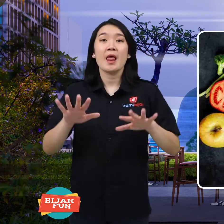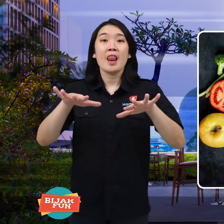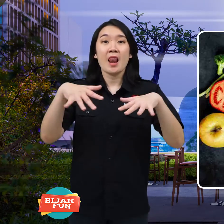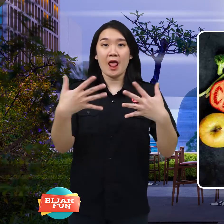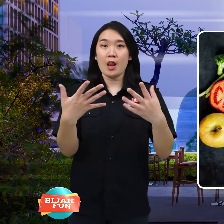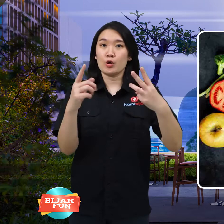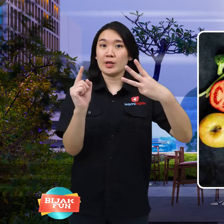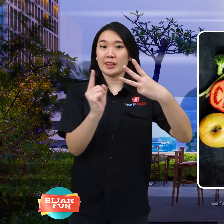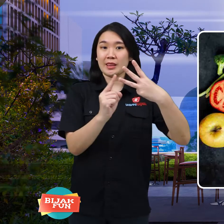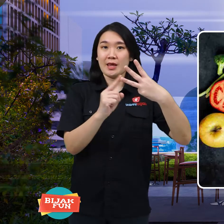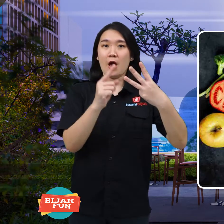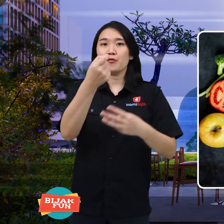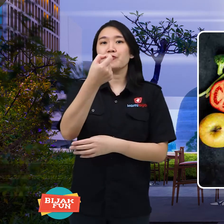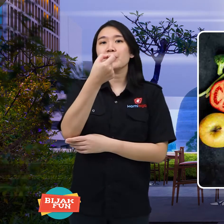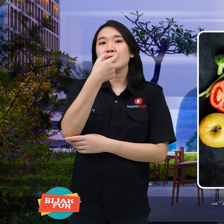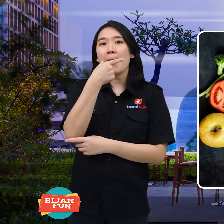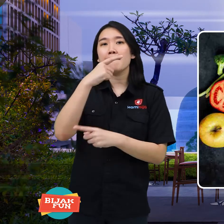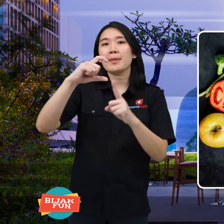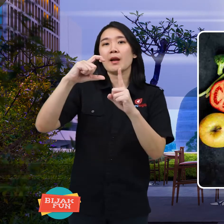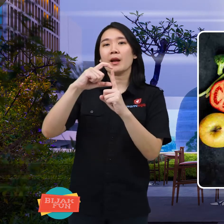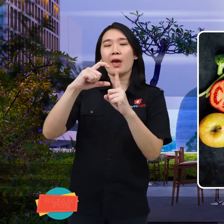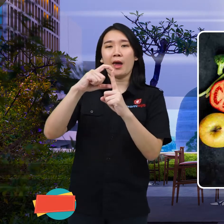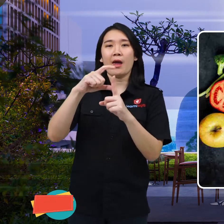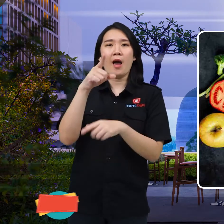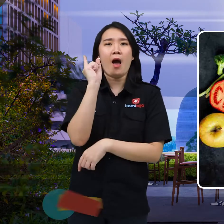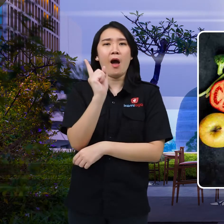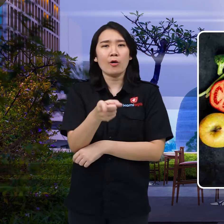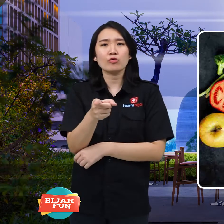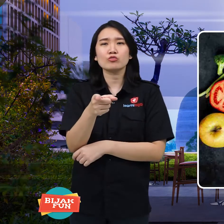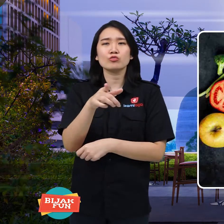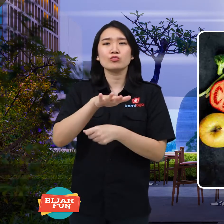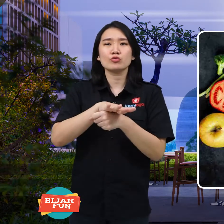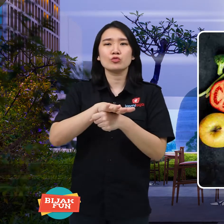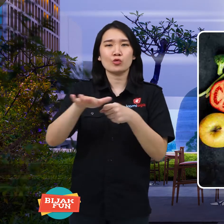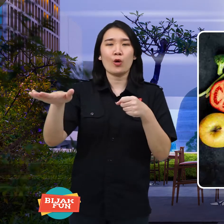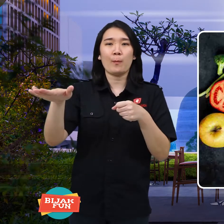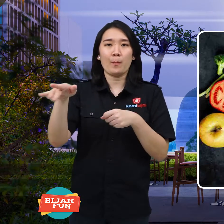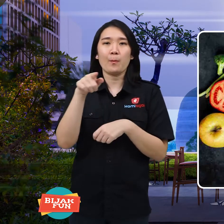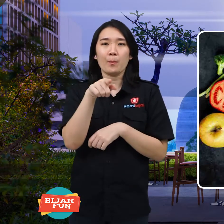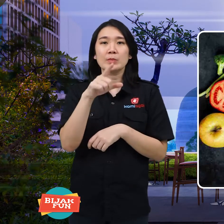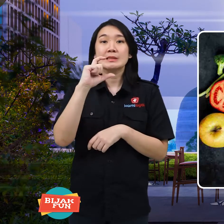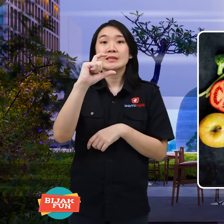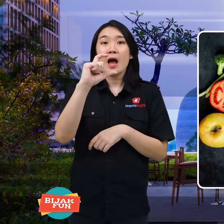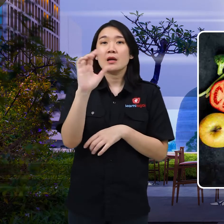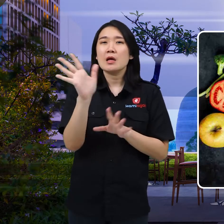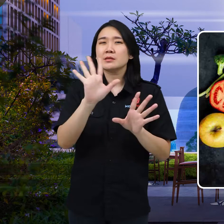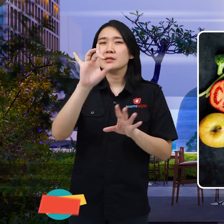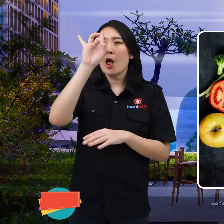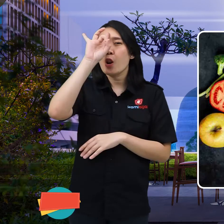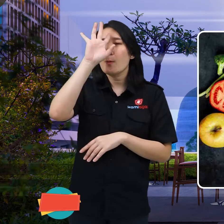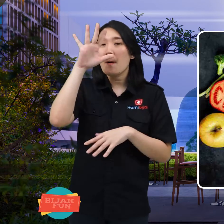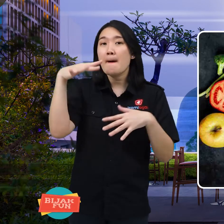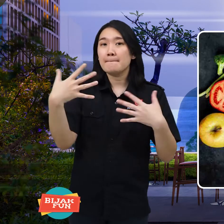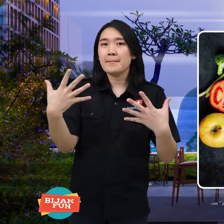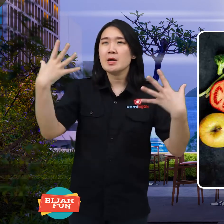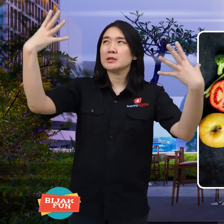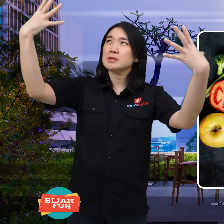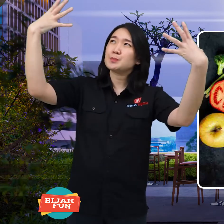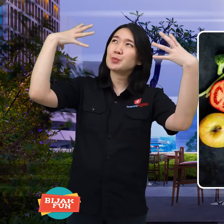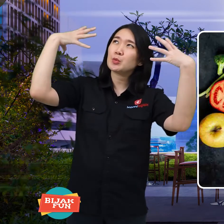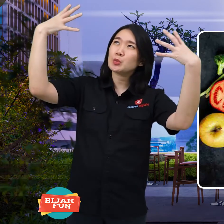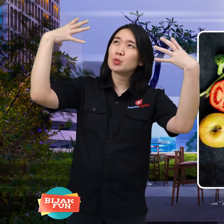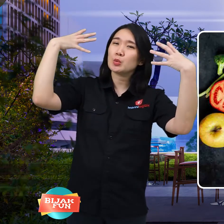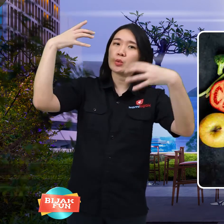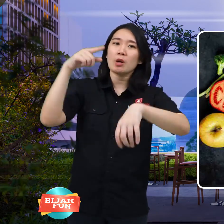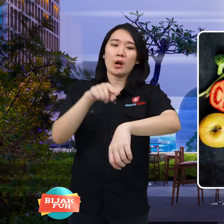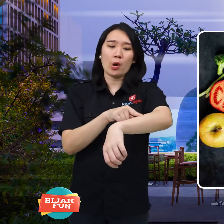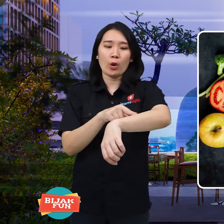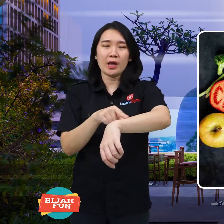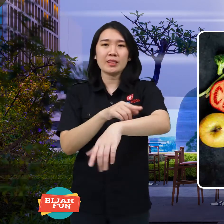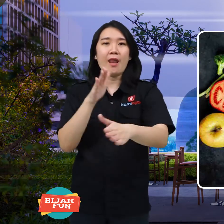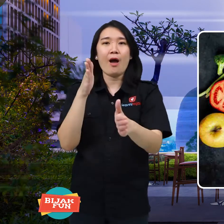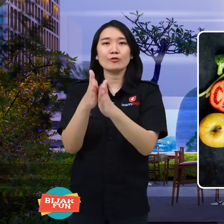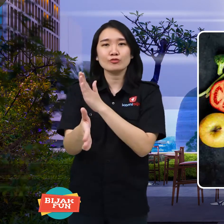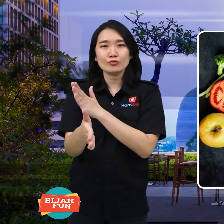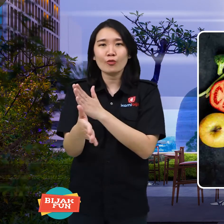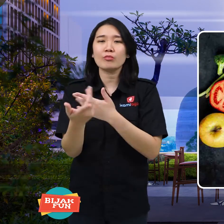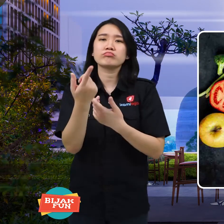Kemudian, vitamin D harus cukup, caranya jangan lupa berjemur matahari dengan kulit langsung,